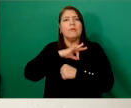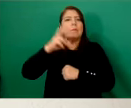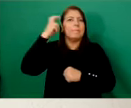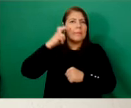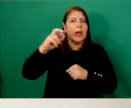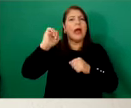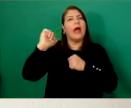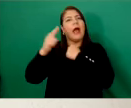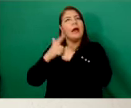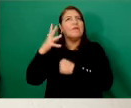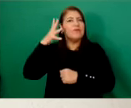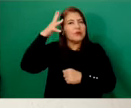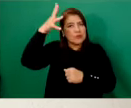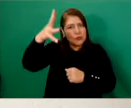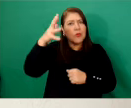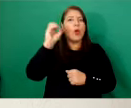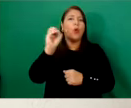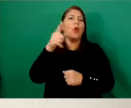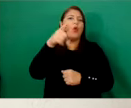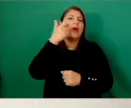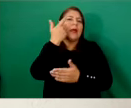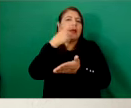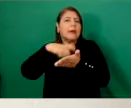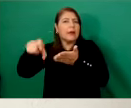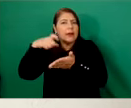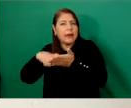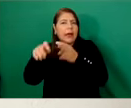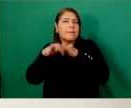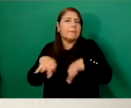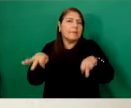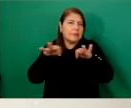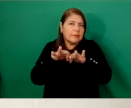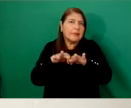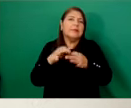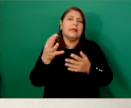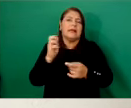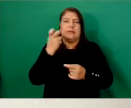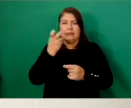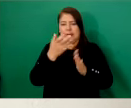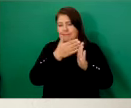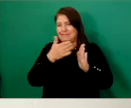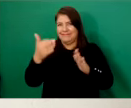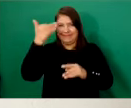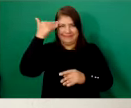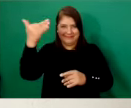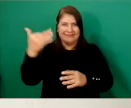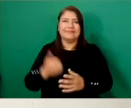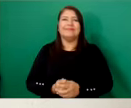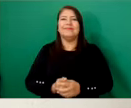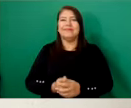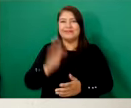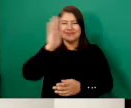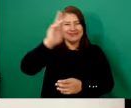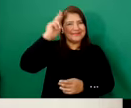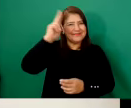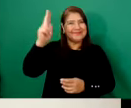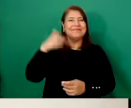y los que tengas programados a futuro!